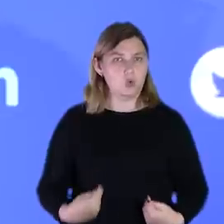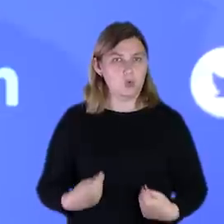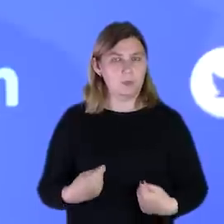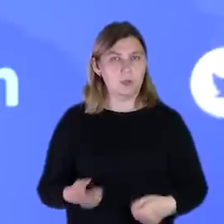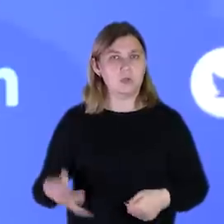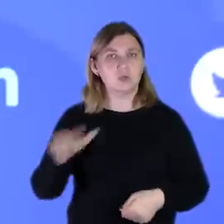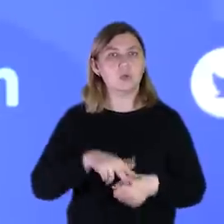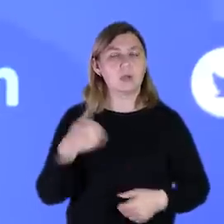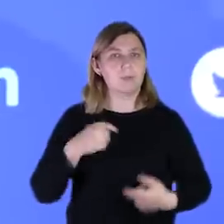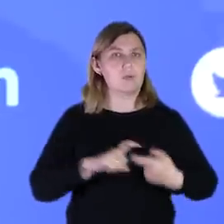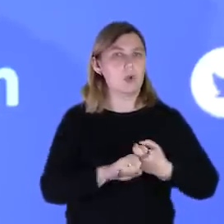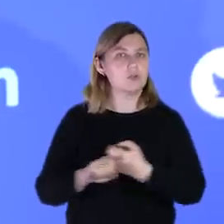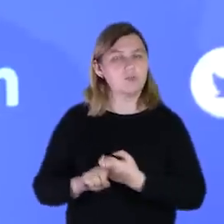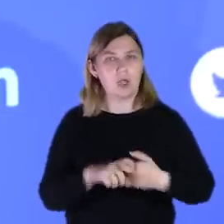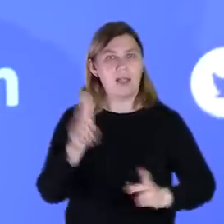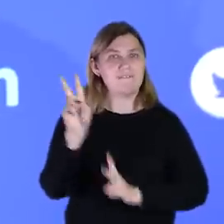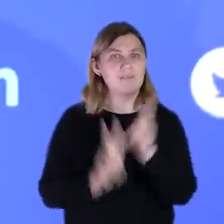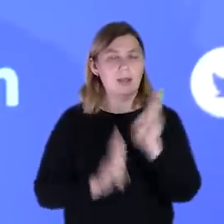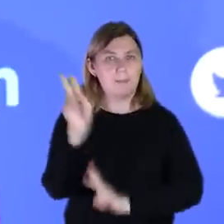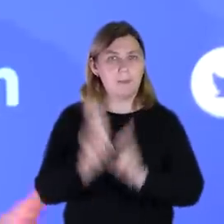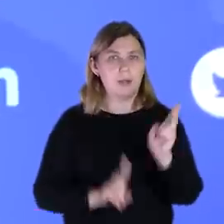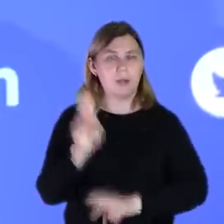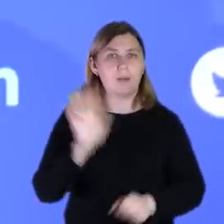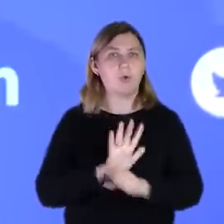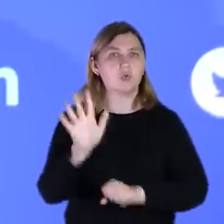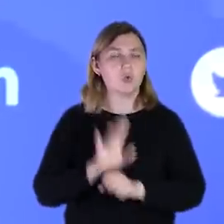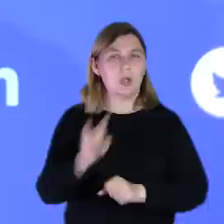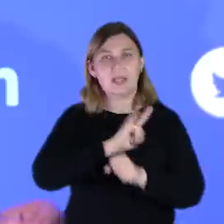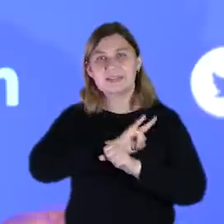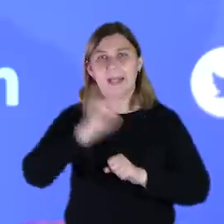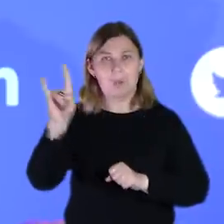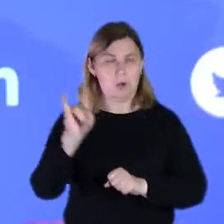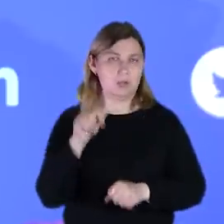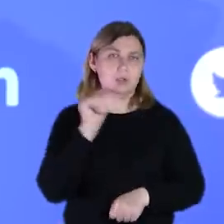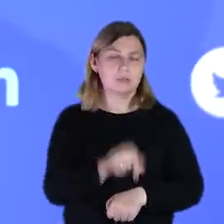które były związane z tą fabryką produkującą samoloty. Więc to była kolejna kwestia.